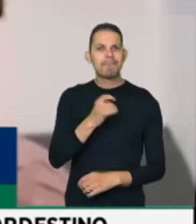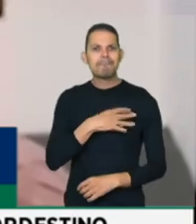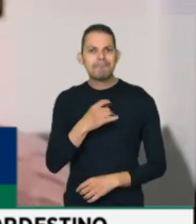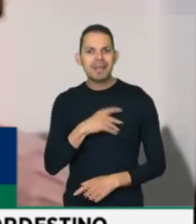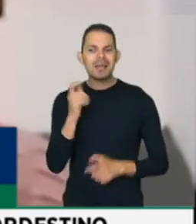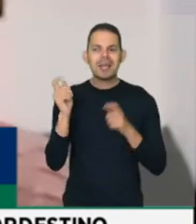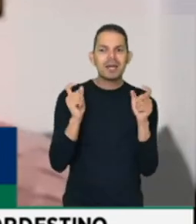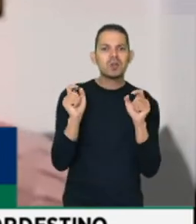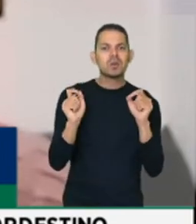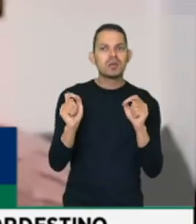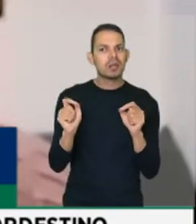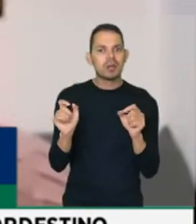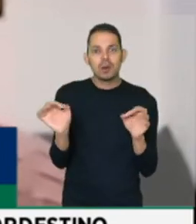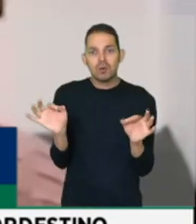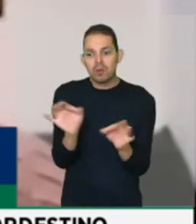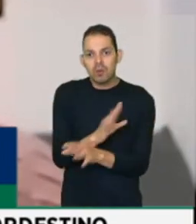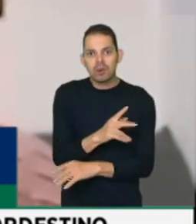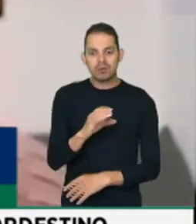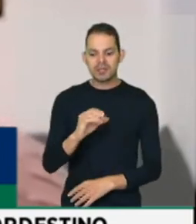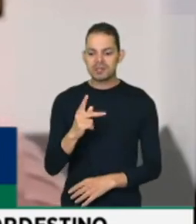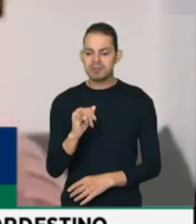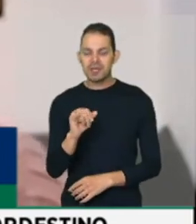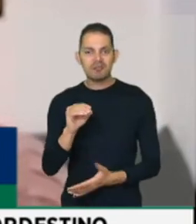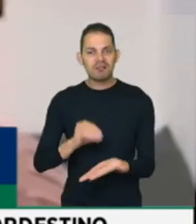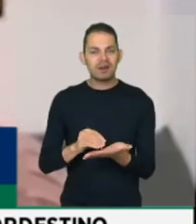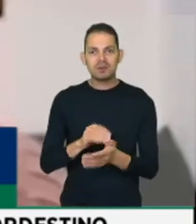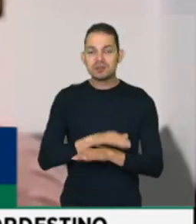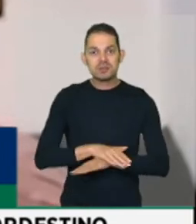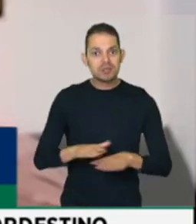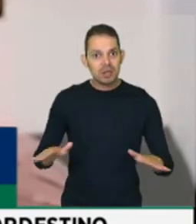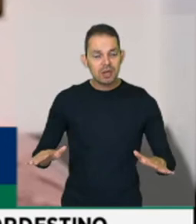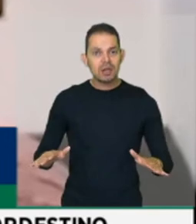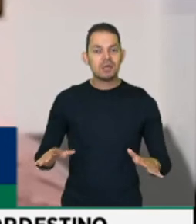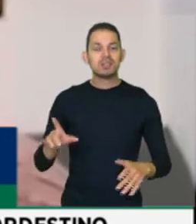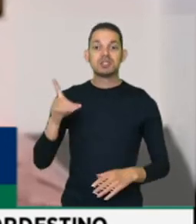QUAL É O TEMOR É APENAS PARA CONCLUIR UMA CPI QUE SE DESENVOLVEU E QUE TEVE DIFICULDADES NO ANO PASSADO